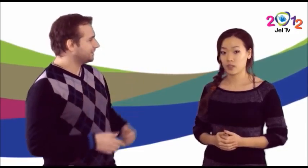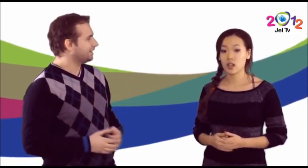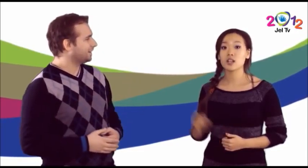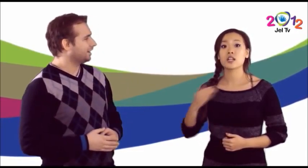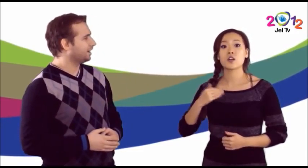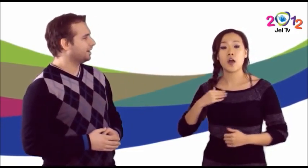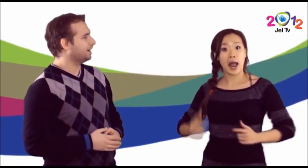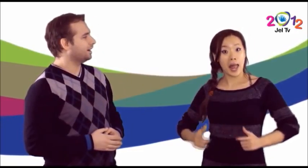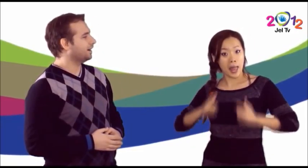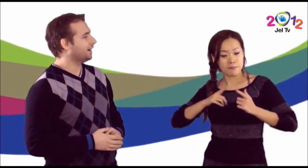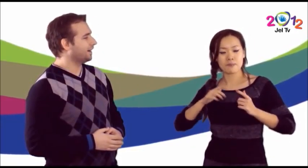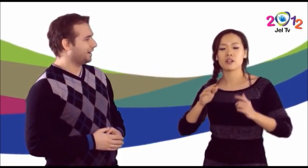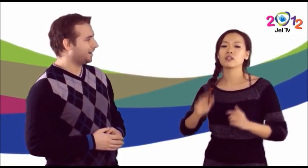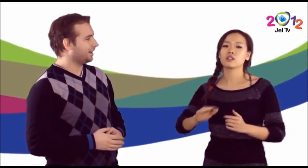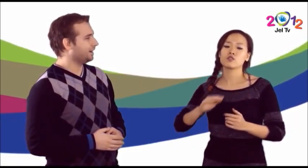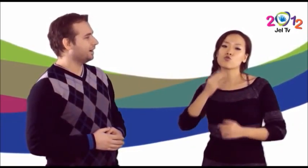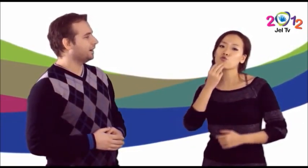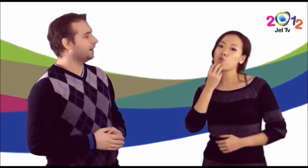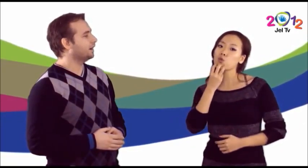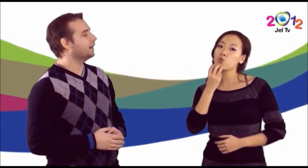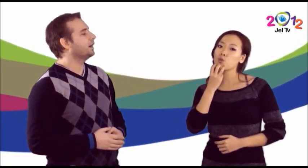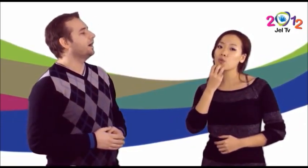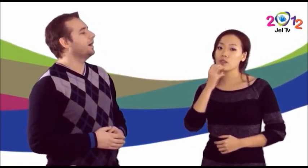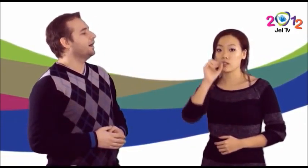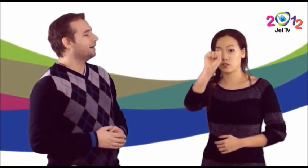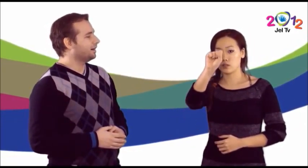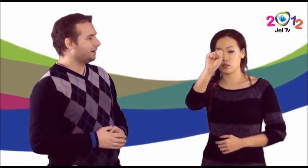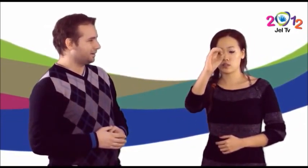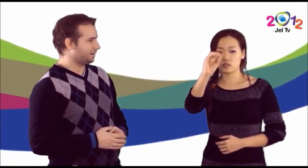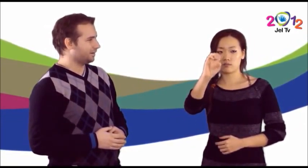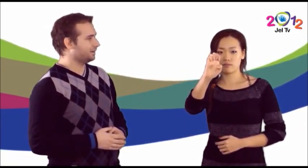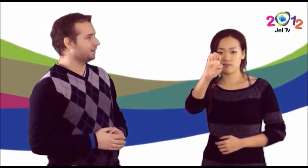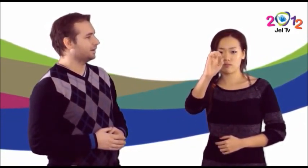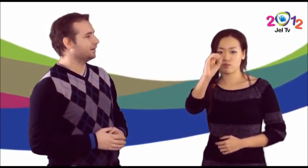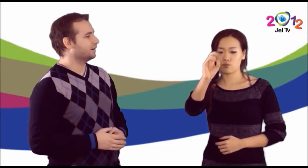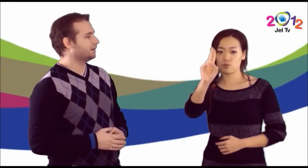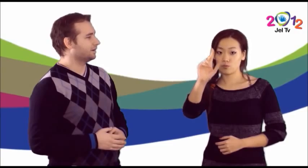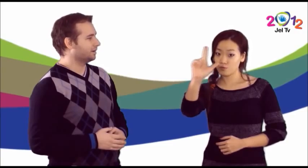Szöul-ban élek.